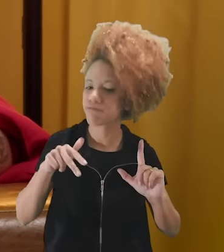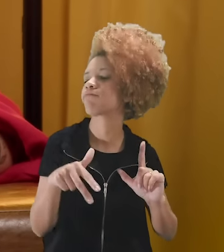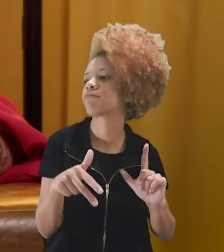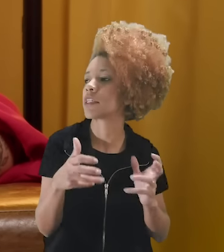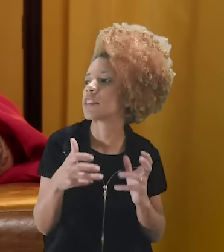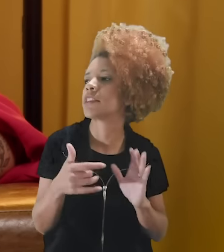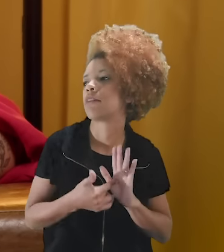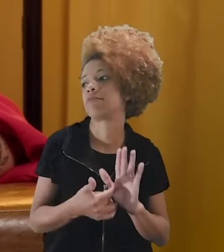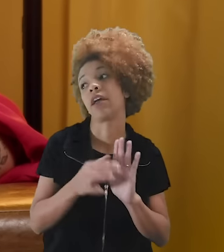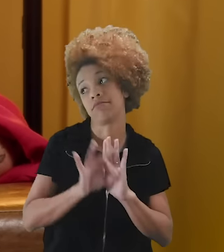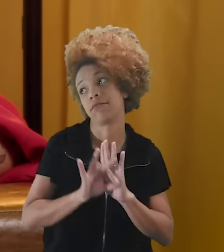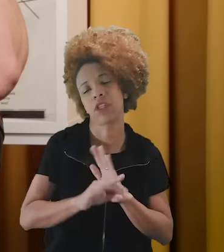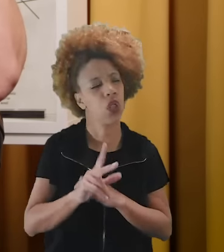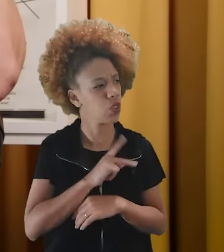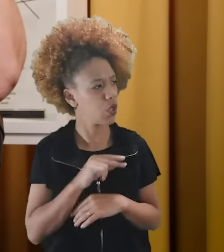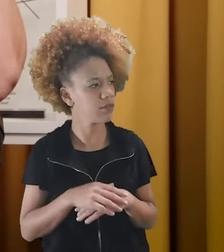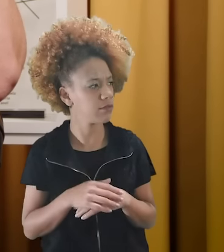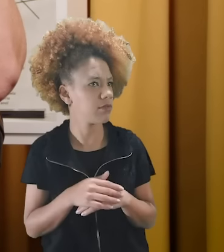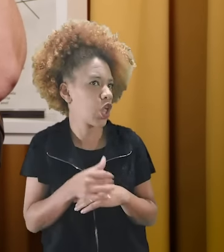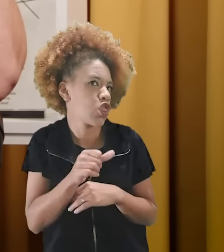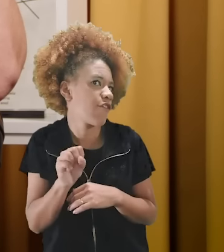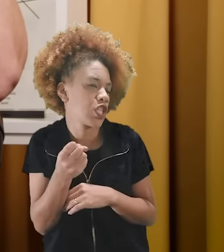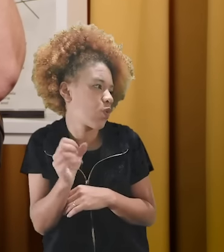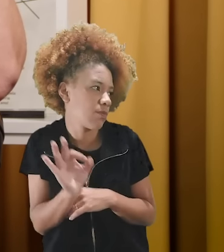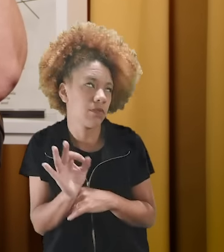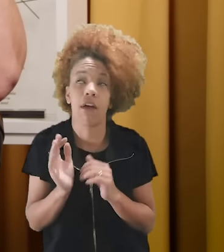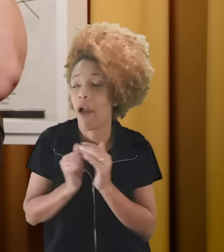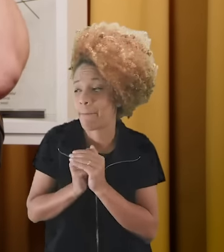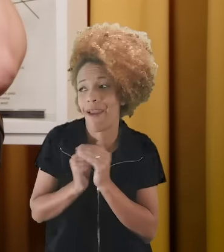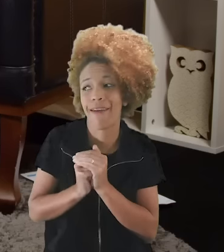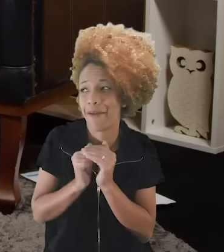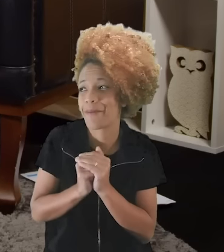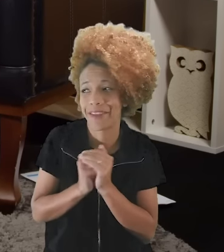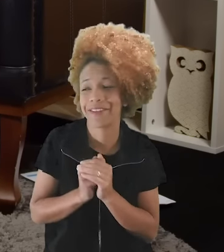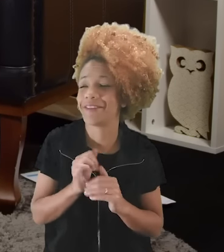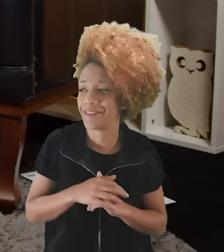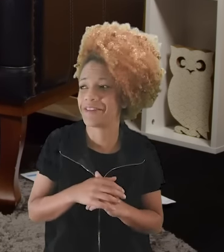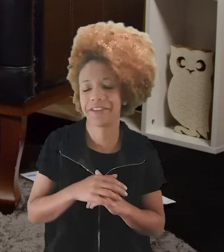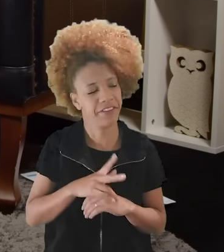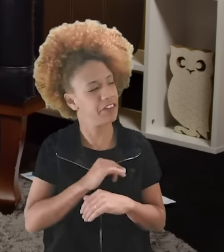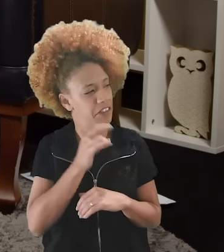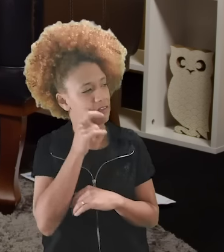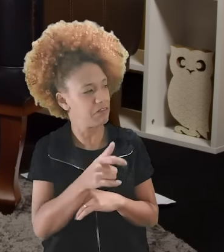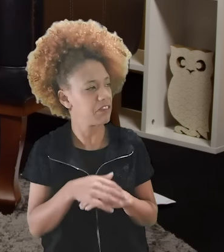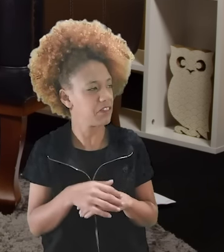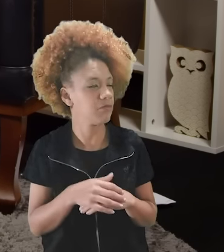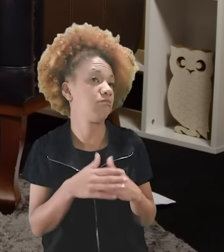né Essa é estatística Pô então a tendência daqui a pouco você ser 98% Amém caramba que interessante